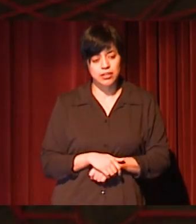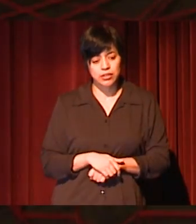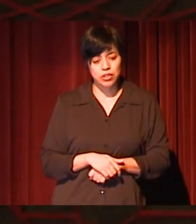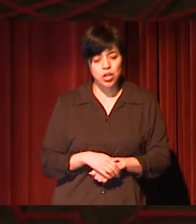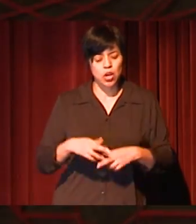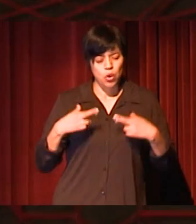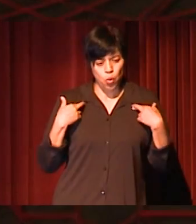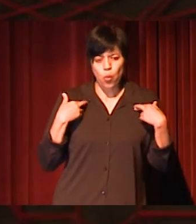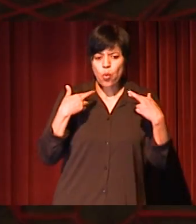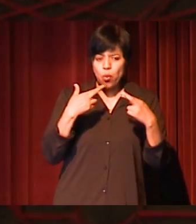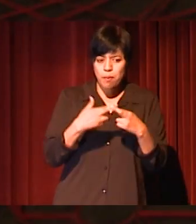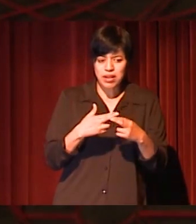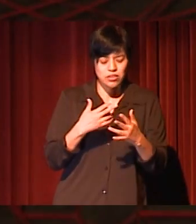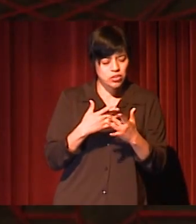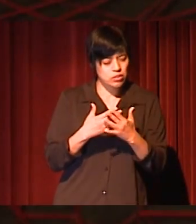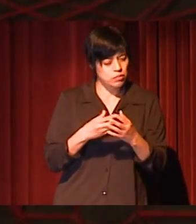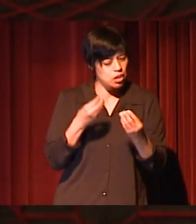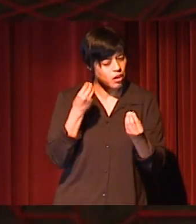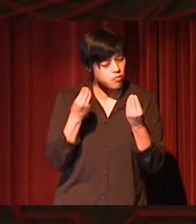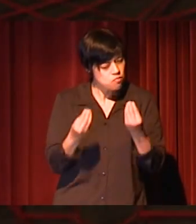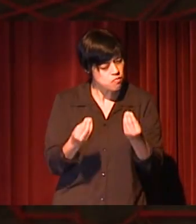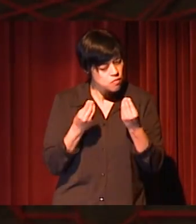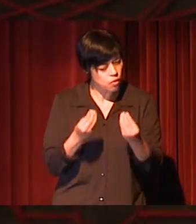De un maestro se esperan verdaderas maravillas.